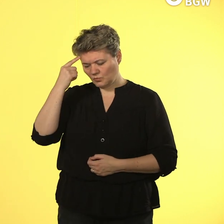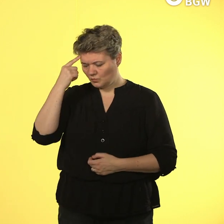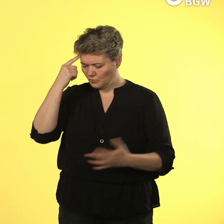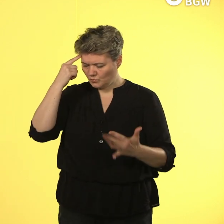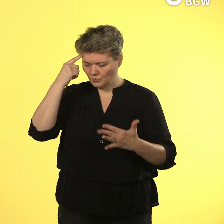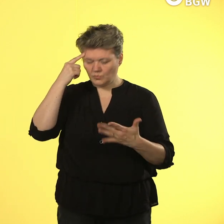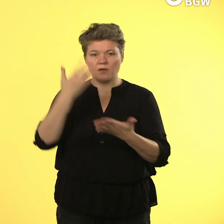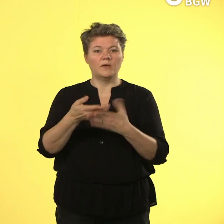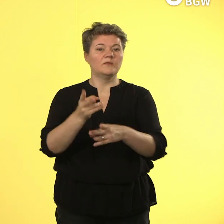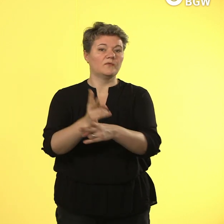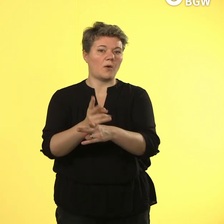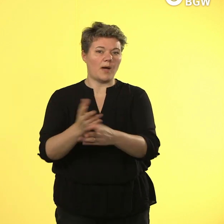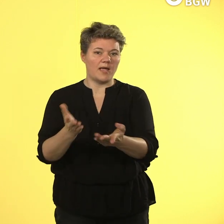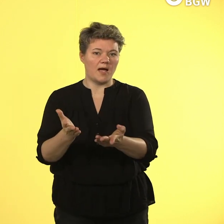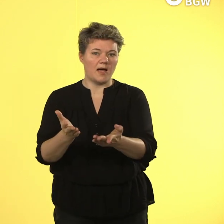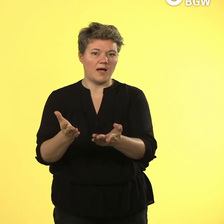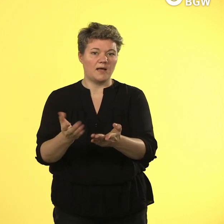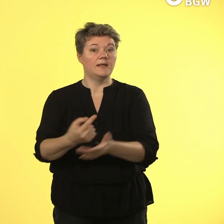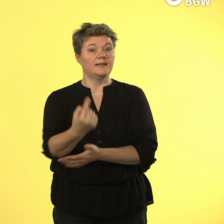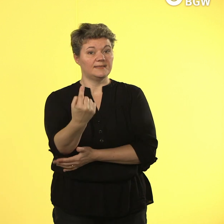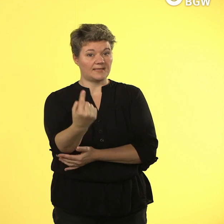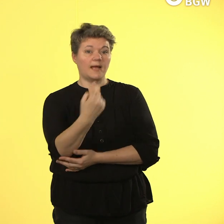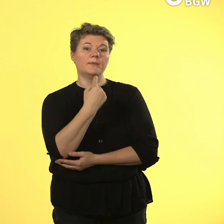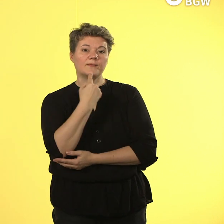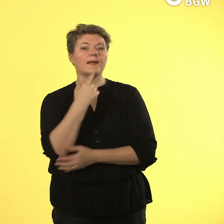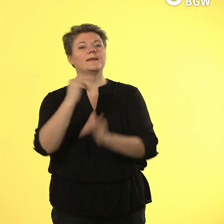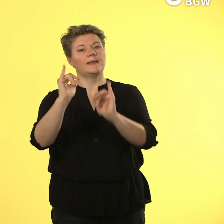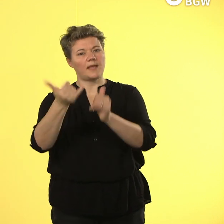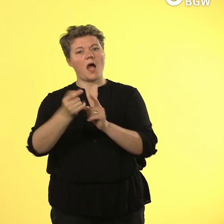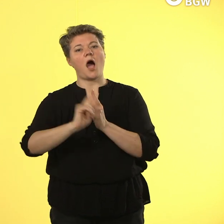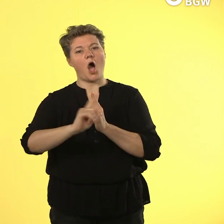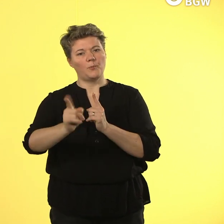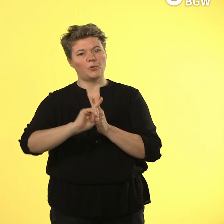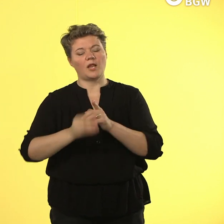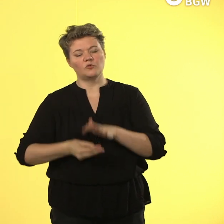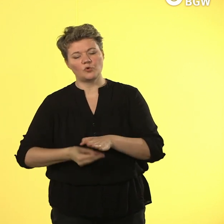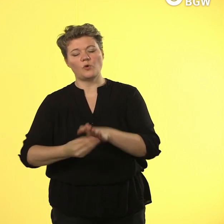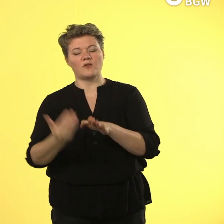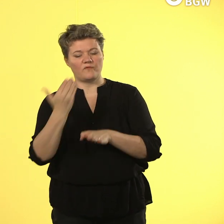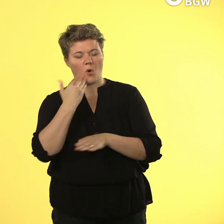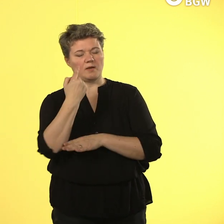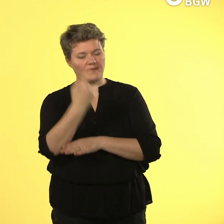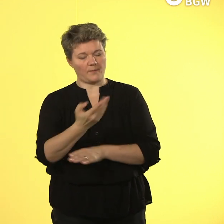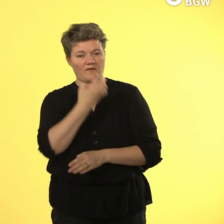fürs ambulant unterstützte Wohnen zu üben und deswegen hat sie Aufgaben, die sie übernehmen will, am Samstag ein bestimmtes Amt.